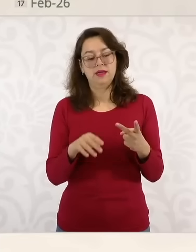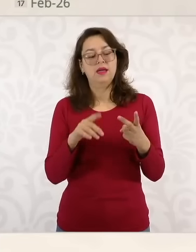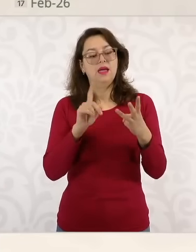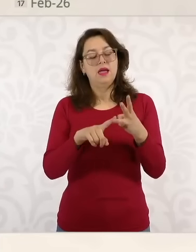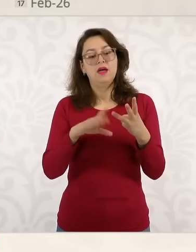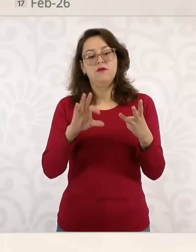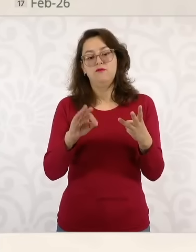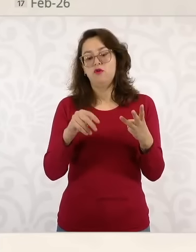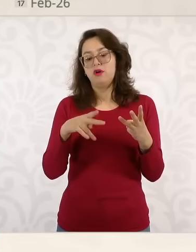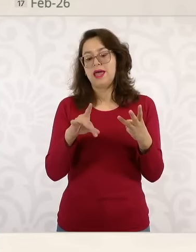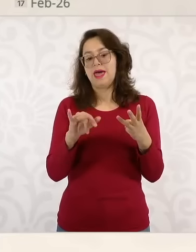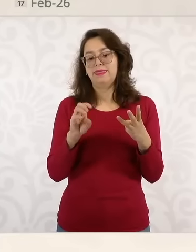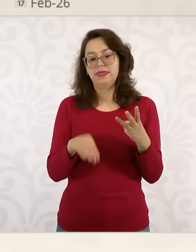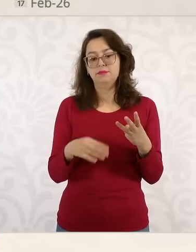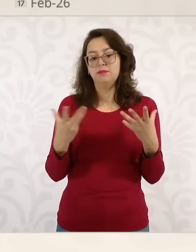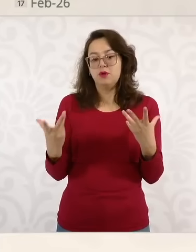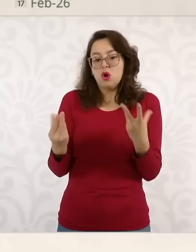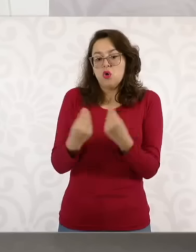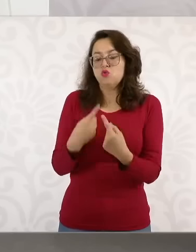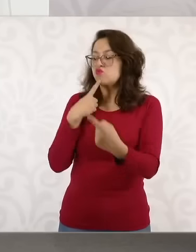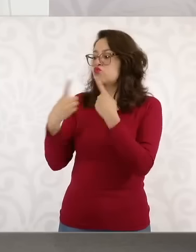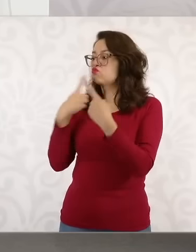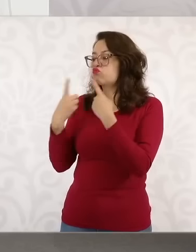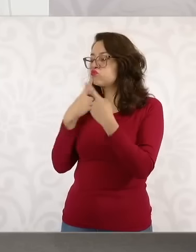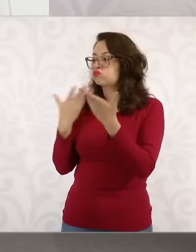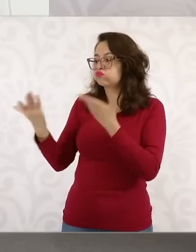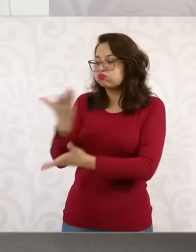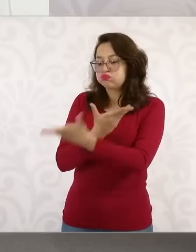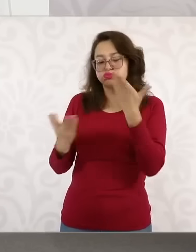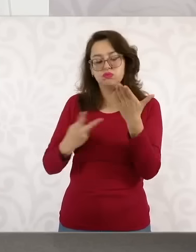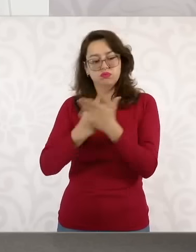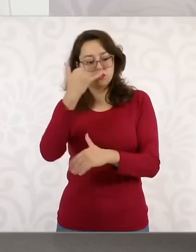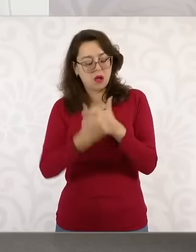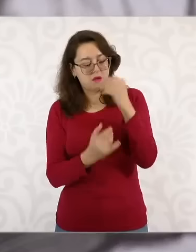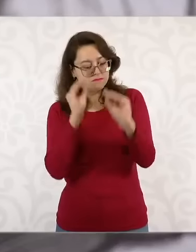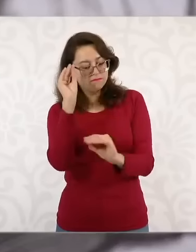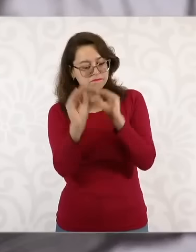coordinamos acciones conjuntas para poder concluir y llevar a cabo estos proyectos. Este trabajo se